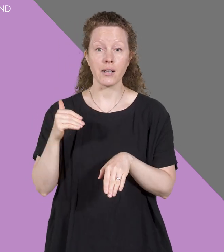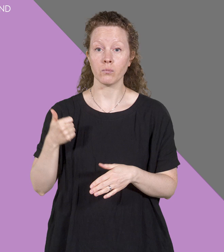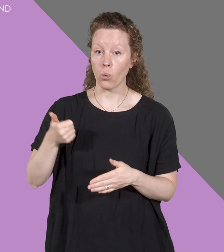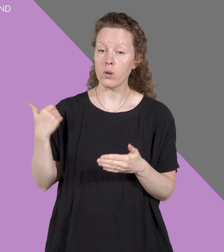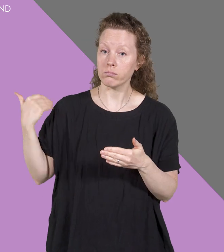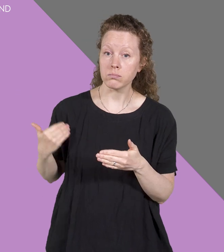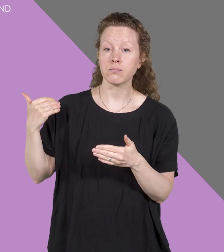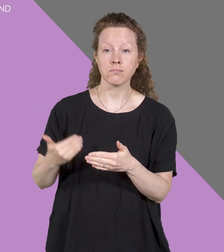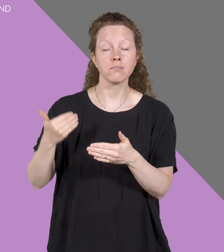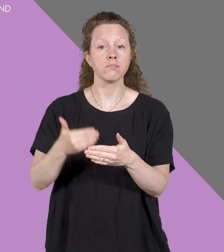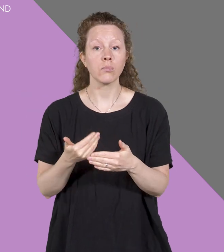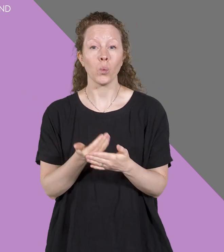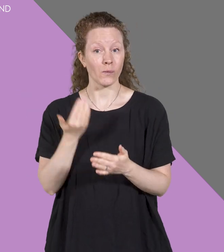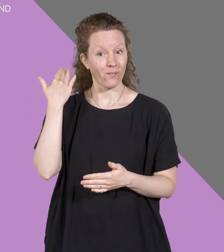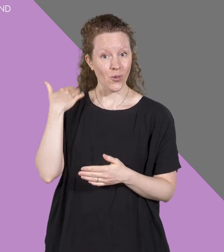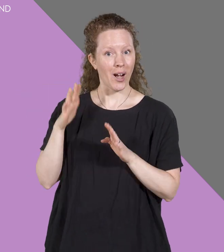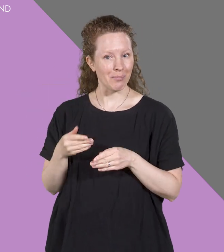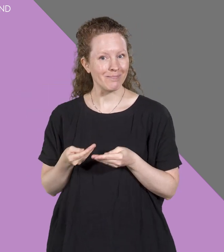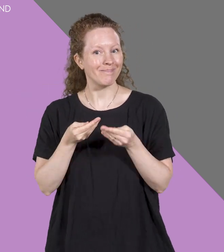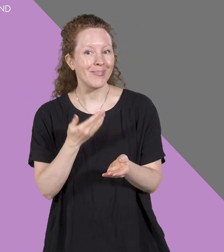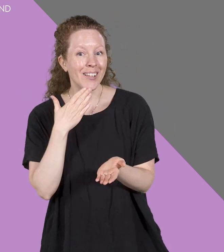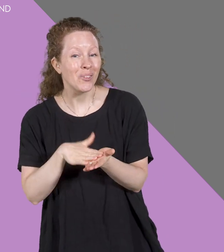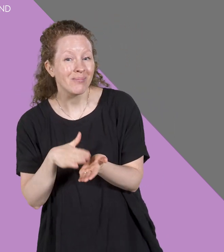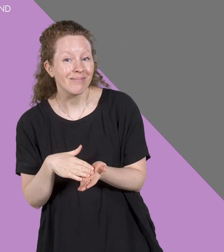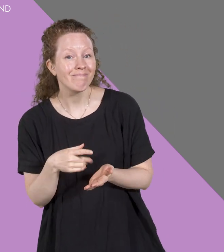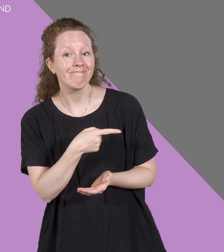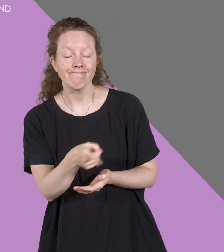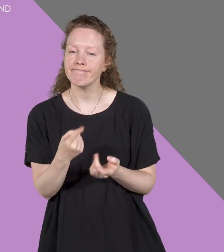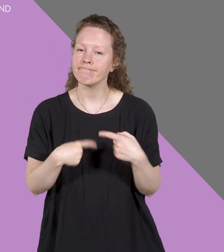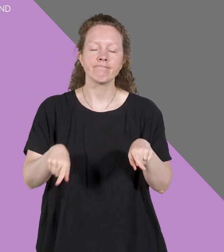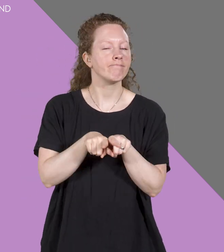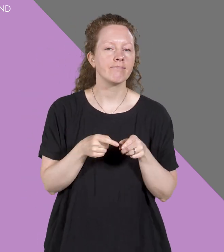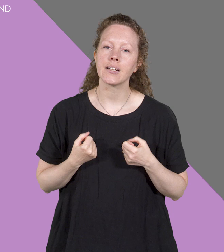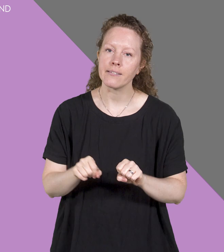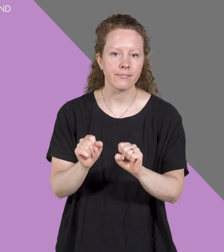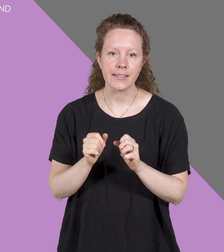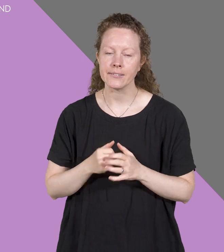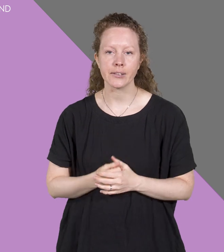upprepas från år till år, eftersom tidigare rekommendationer - inte har genomförts effektivt.